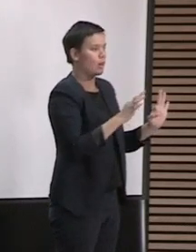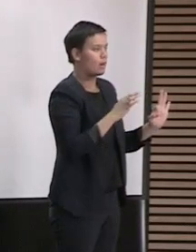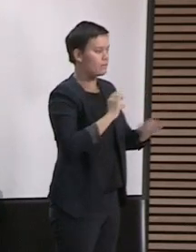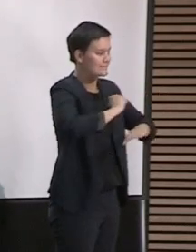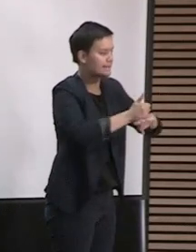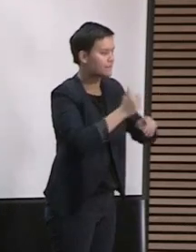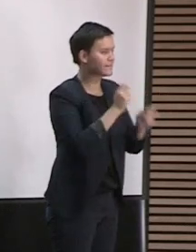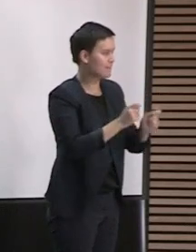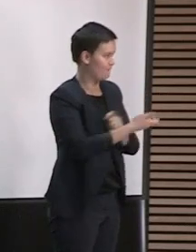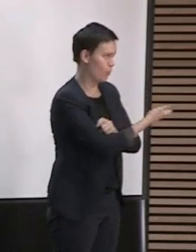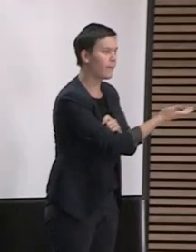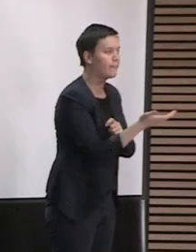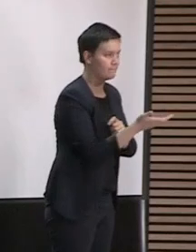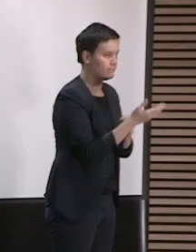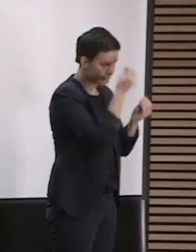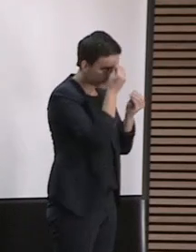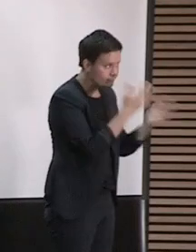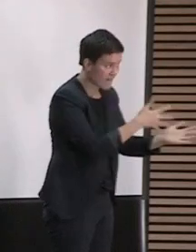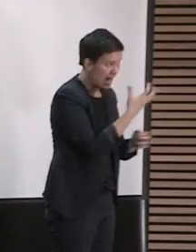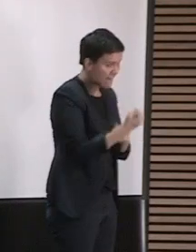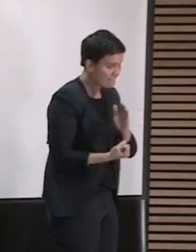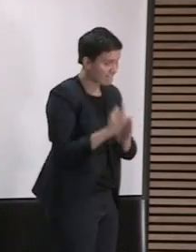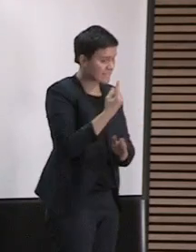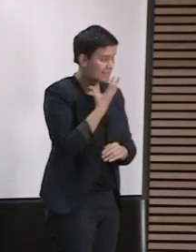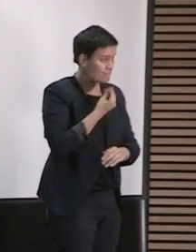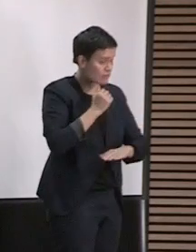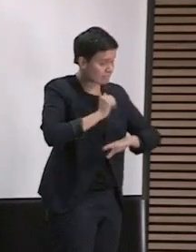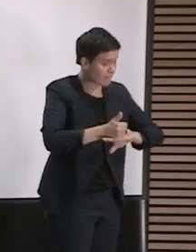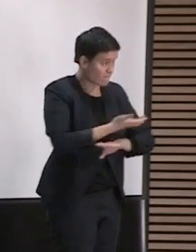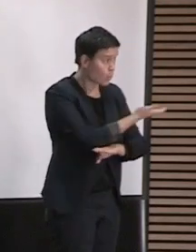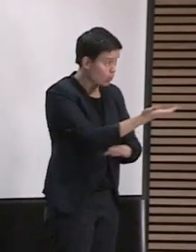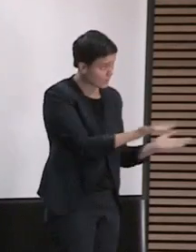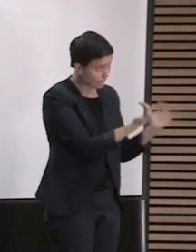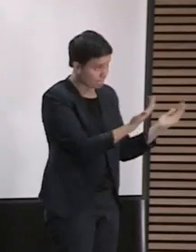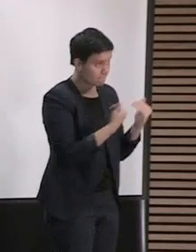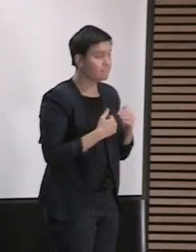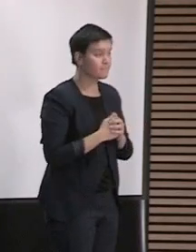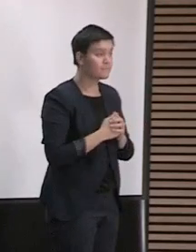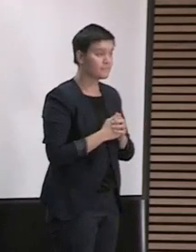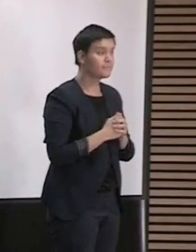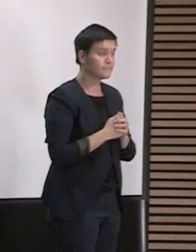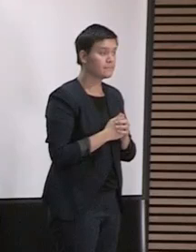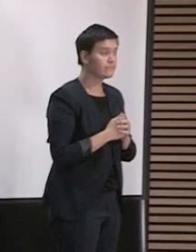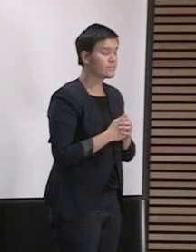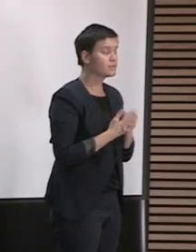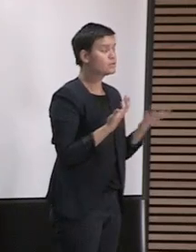ata nei kua whakaritea nga whakaritenga motuhake mo nga akonga kaimahi i taua kura a he